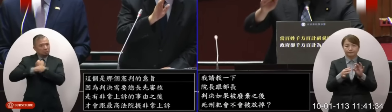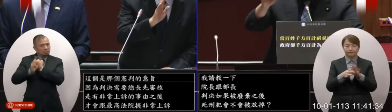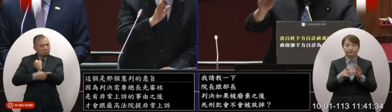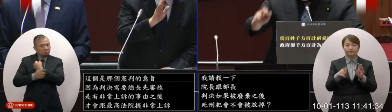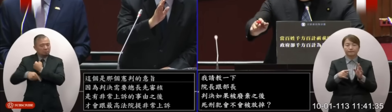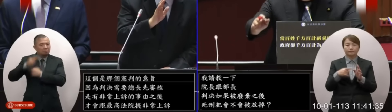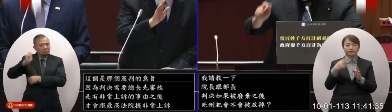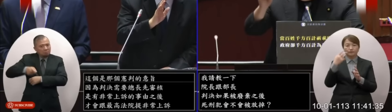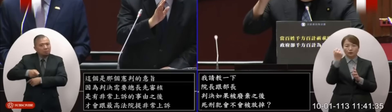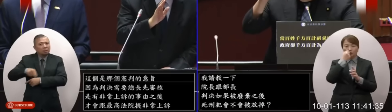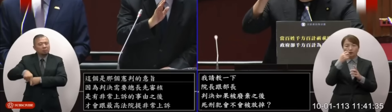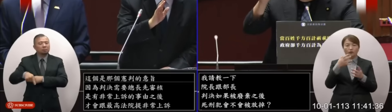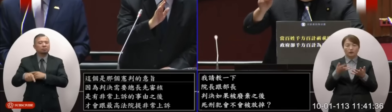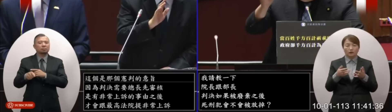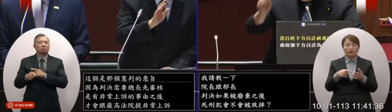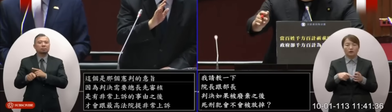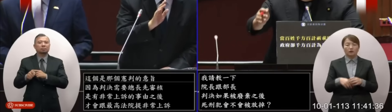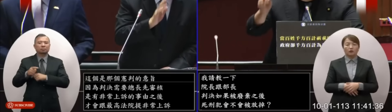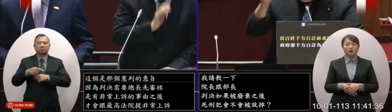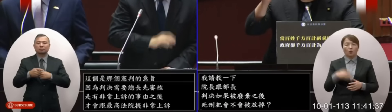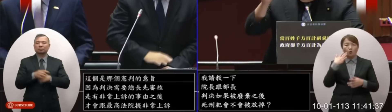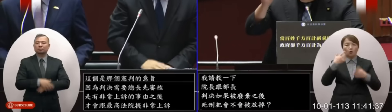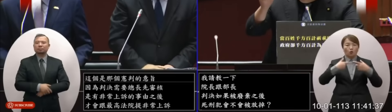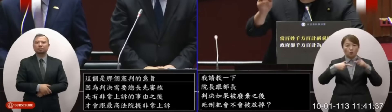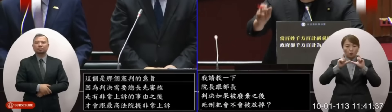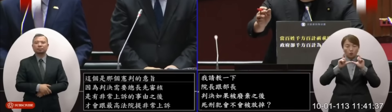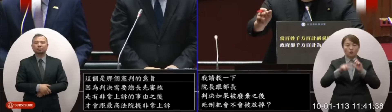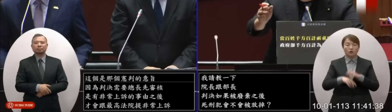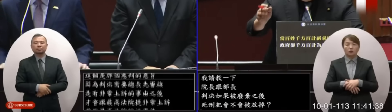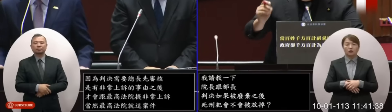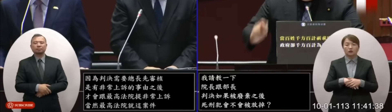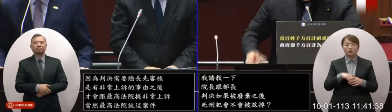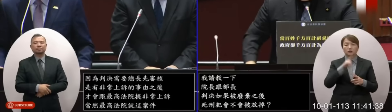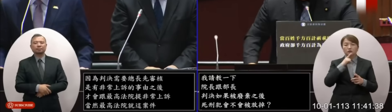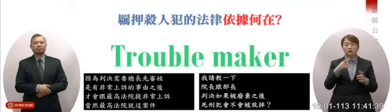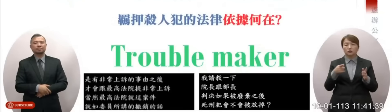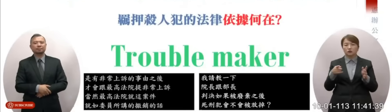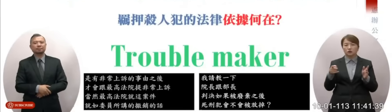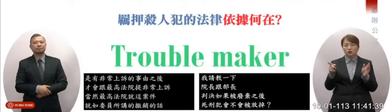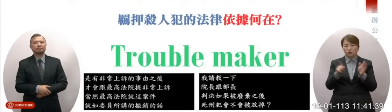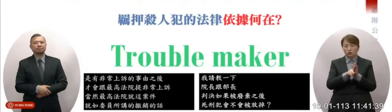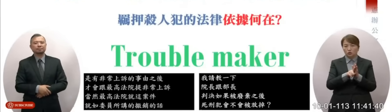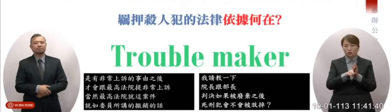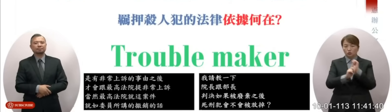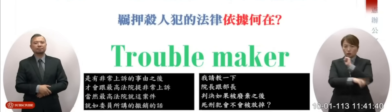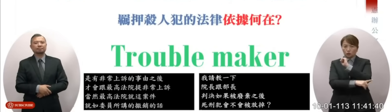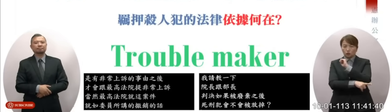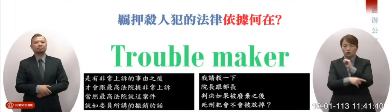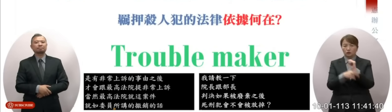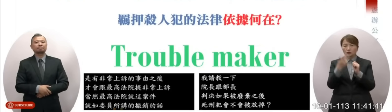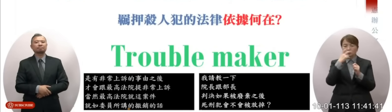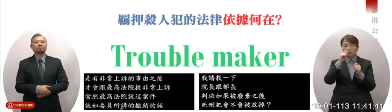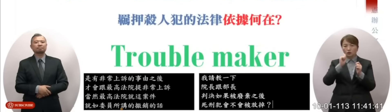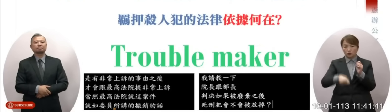不要跟我說 如果回復那個終審法院判 那個重回上訴審法院判決的時候